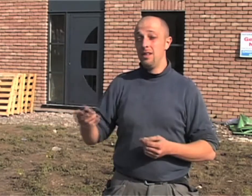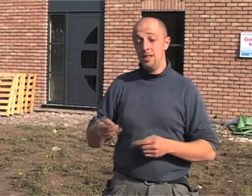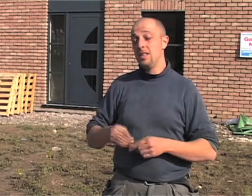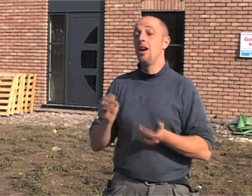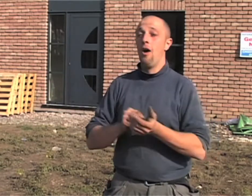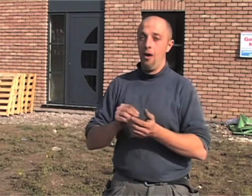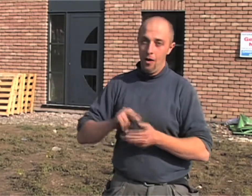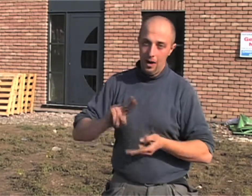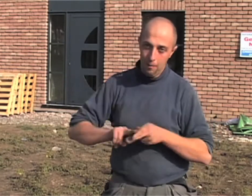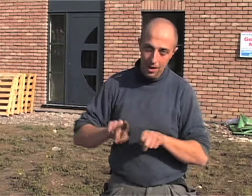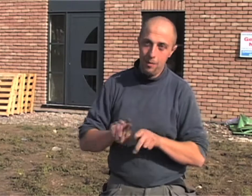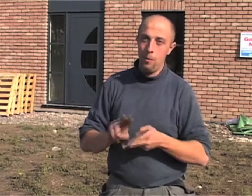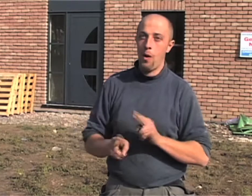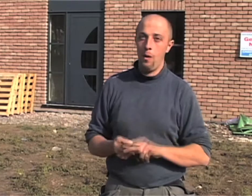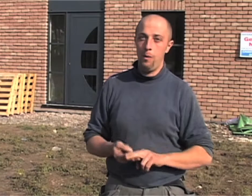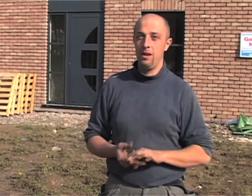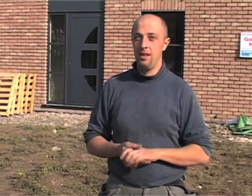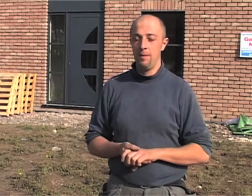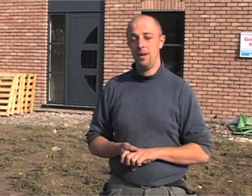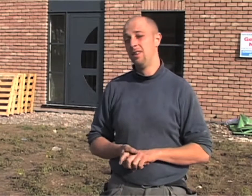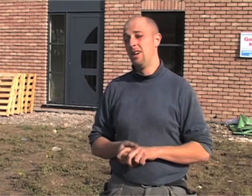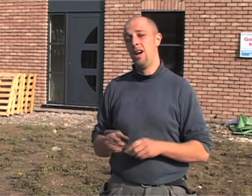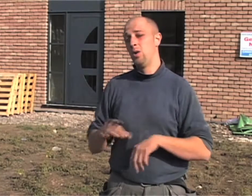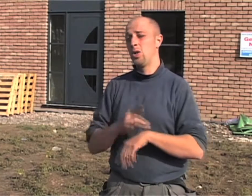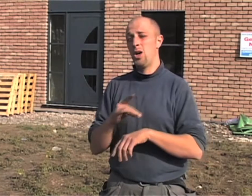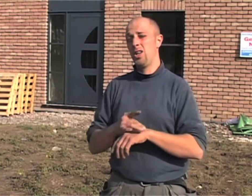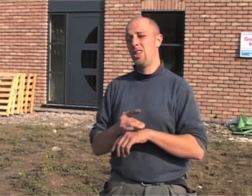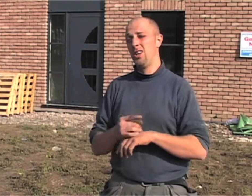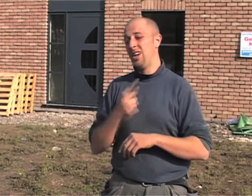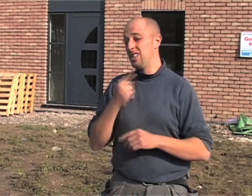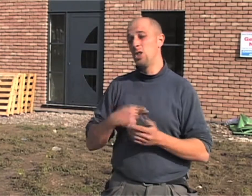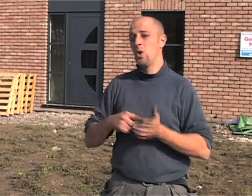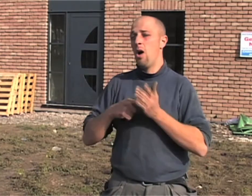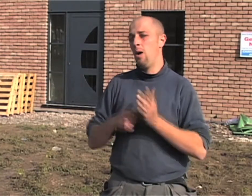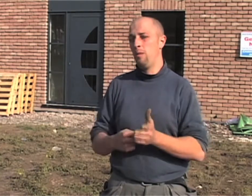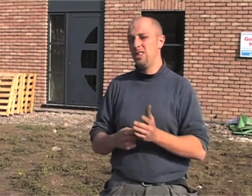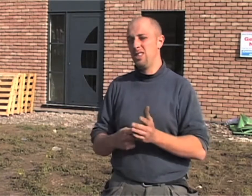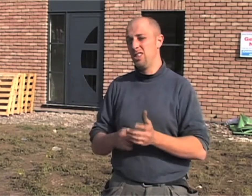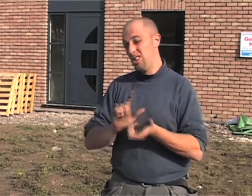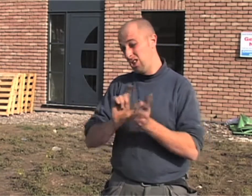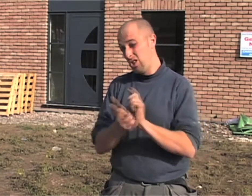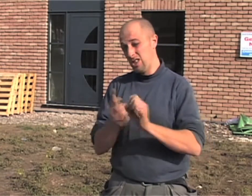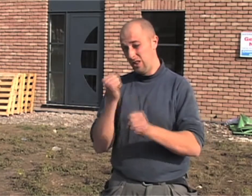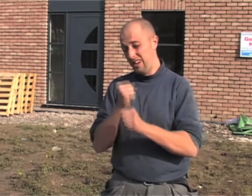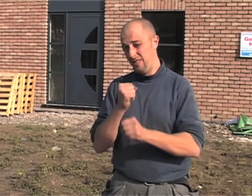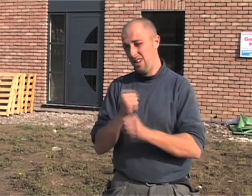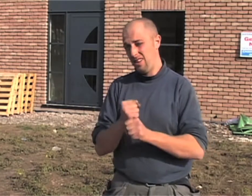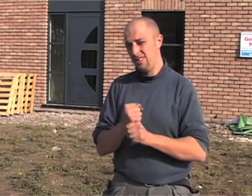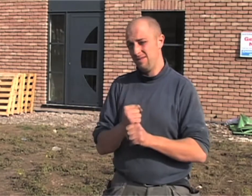Mais malheureusement, mes problèmes de genoux sont ré-apparus. Le médecin m'a conseillé de changer de travail.